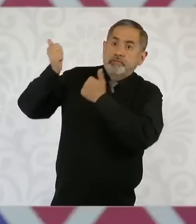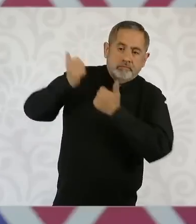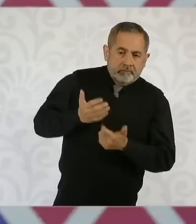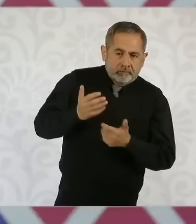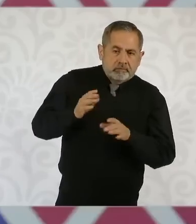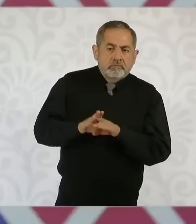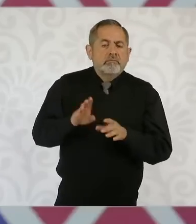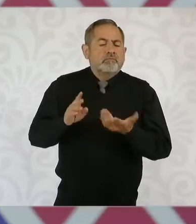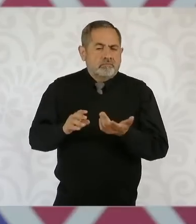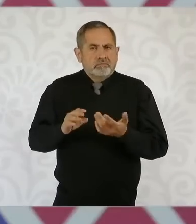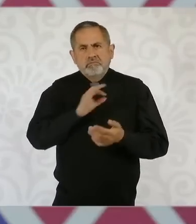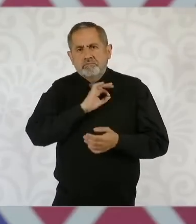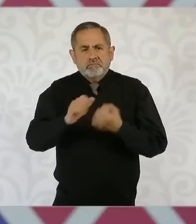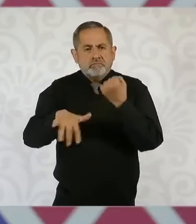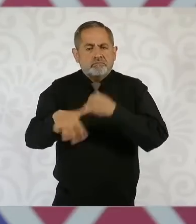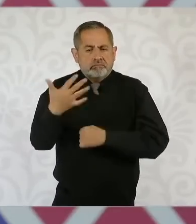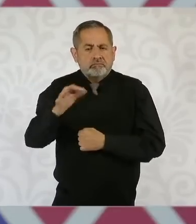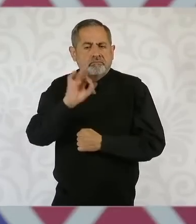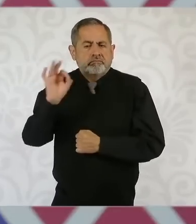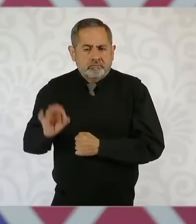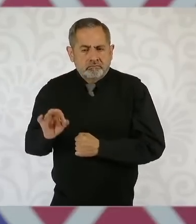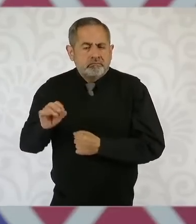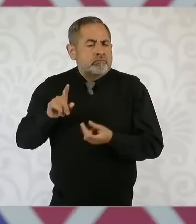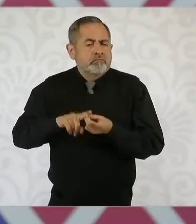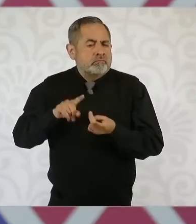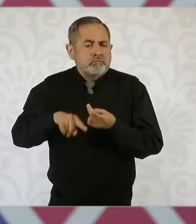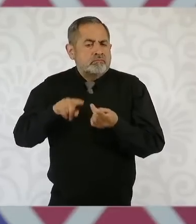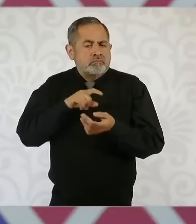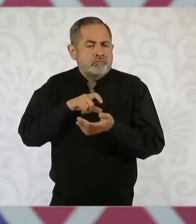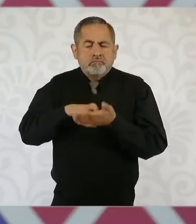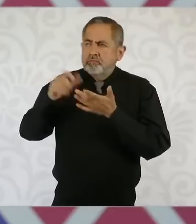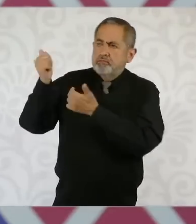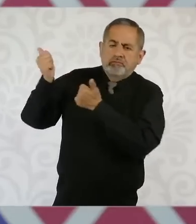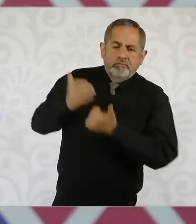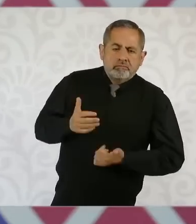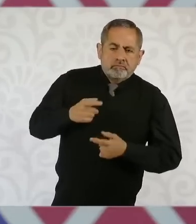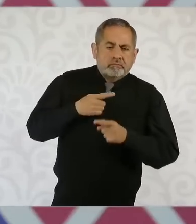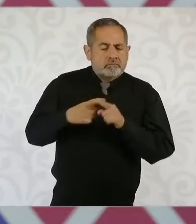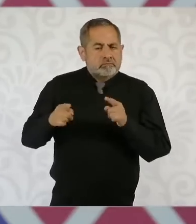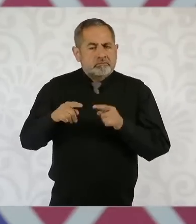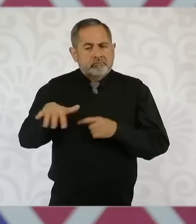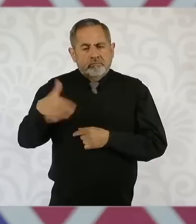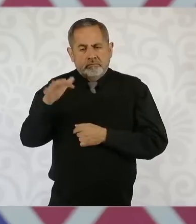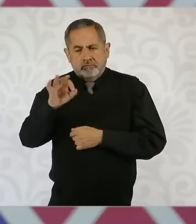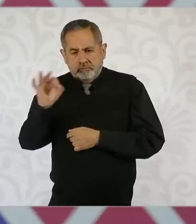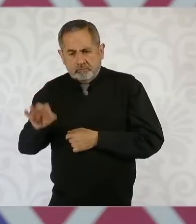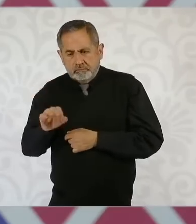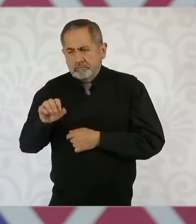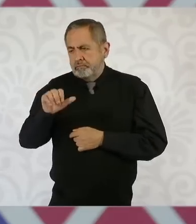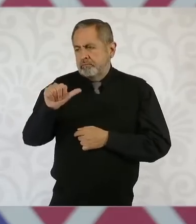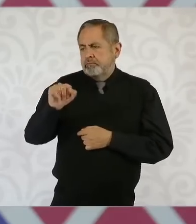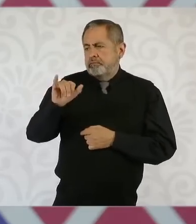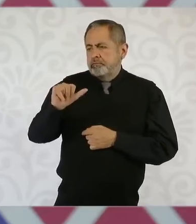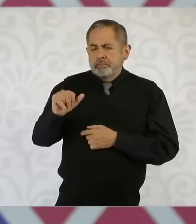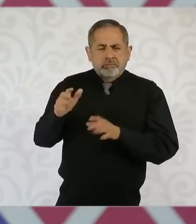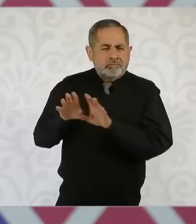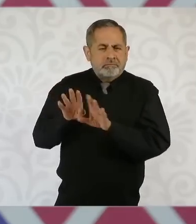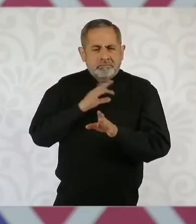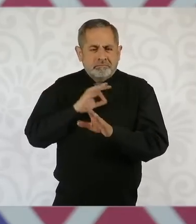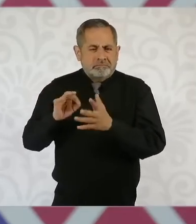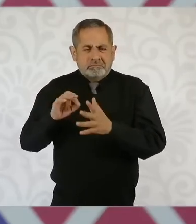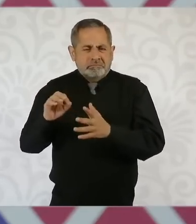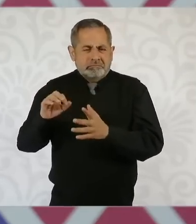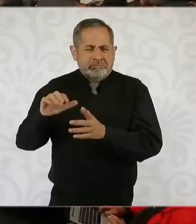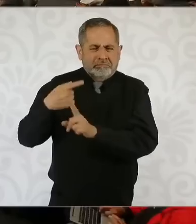o menos el 15% es es este del extranjero Y de Asia yo leía más o menos la mitad de eso Muchas